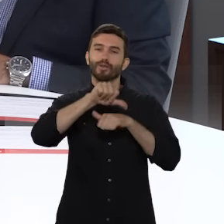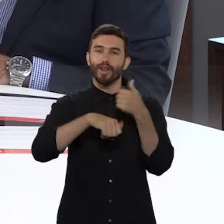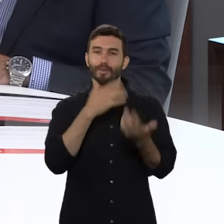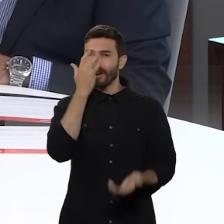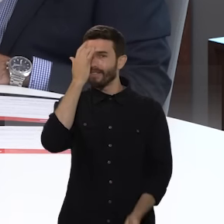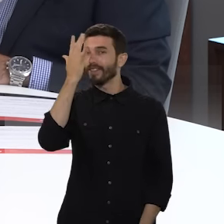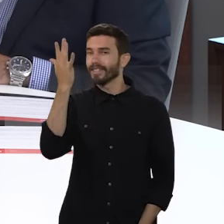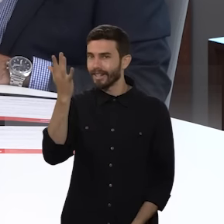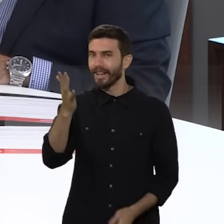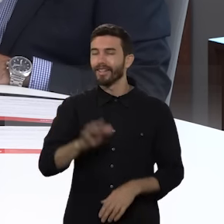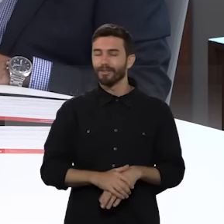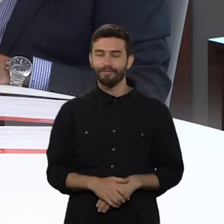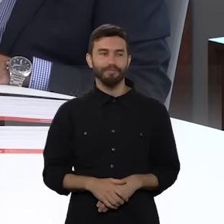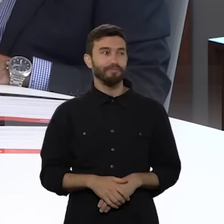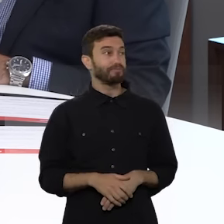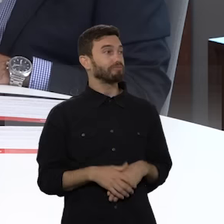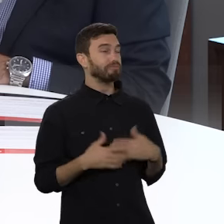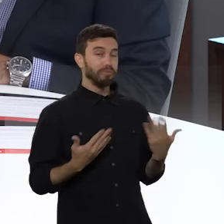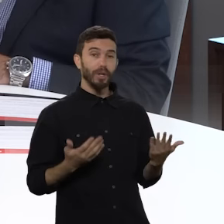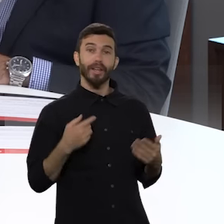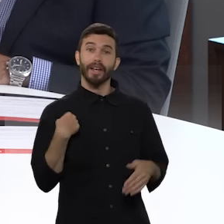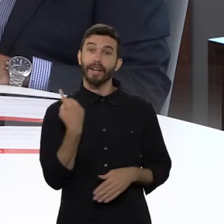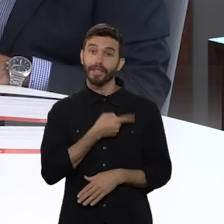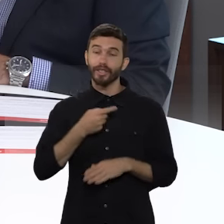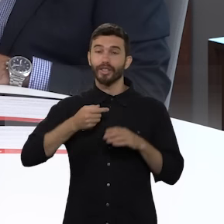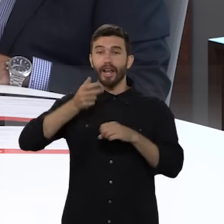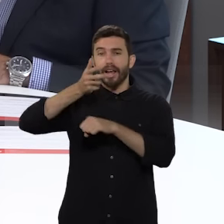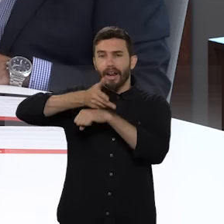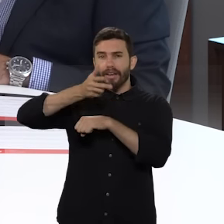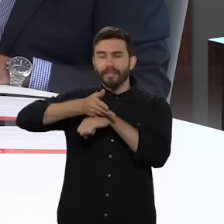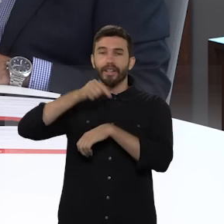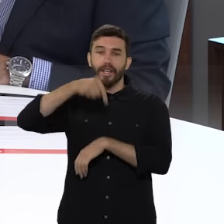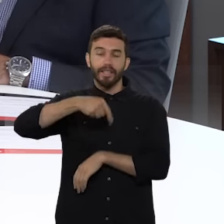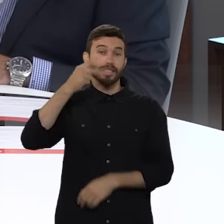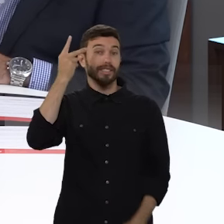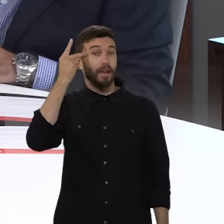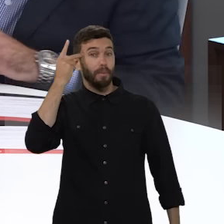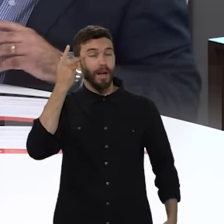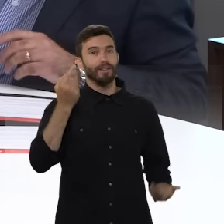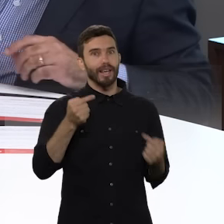Bom, a gente está gravando aqui em São Paulo, que é conhecida como a Terra da Garoa, só que